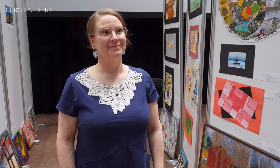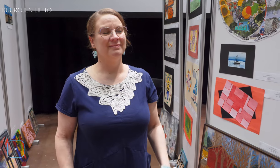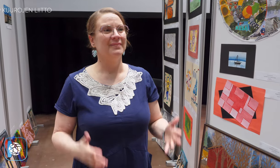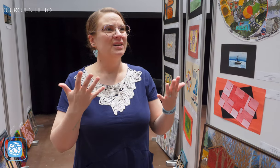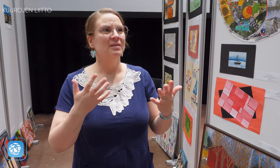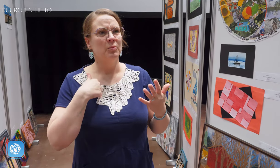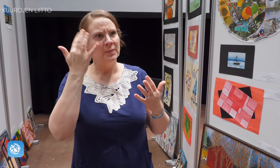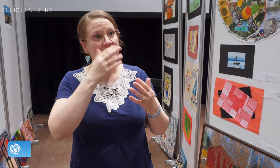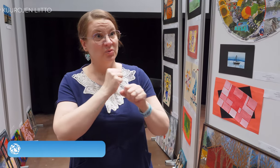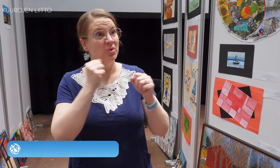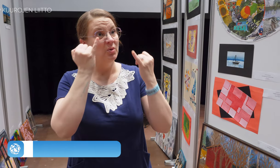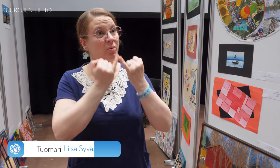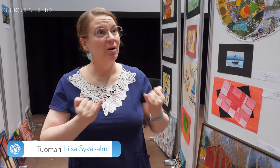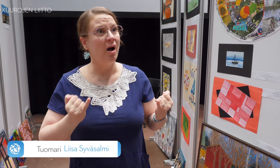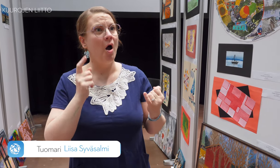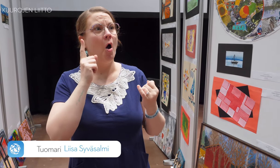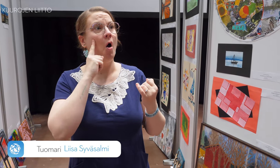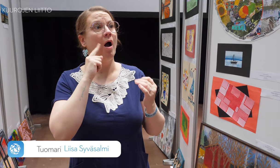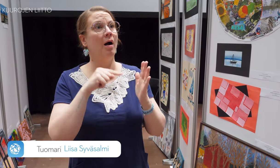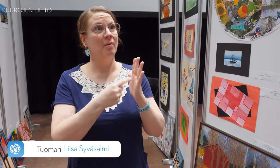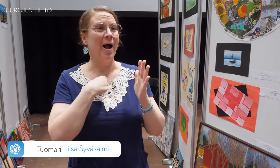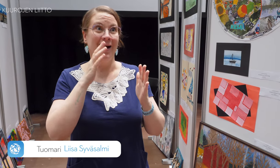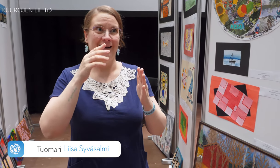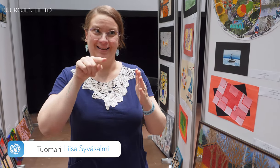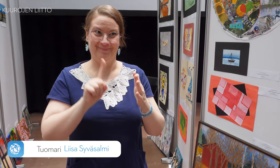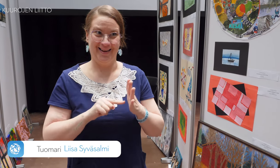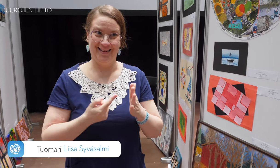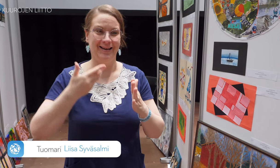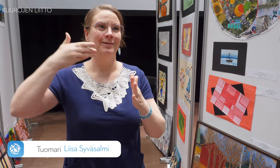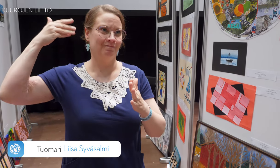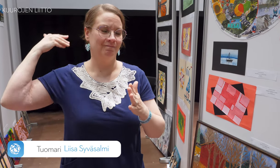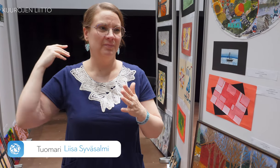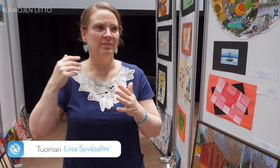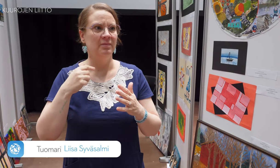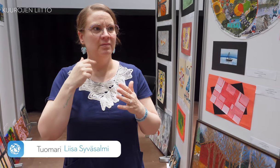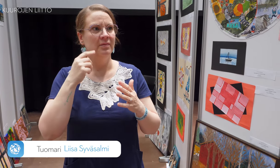Tuomarina oleminen on suuri kunnia. Tämä ei ole ensimmäinen kertani tuomarina.